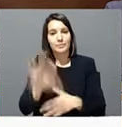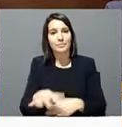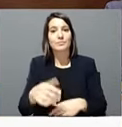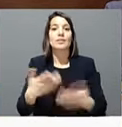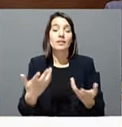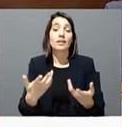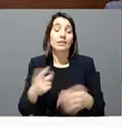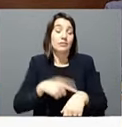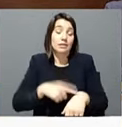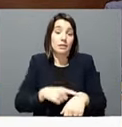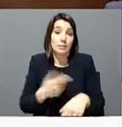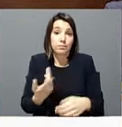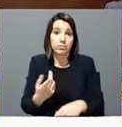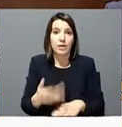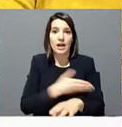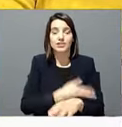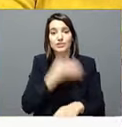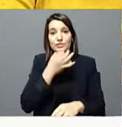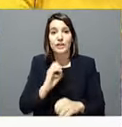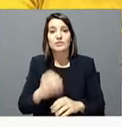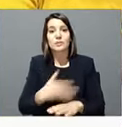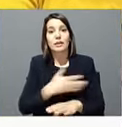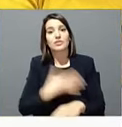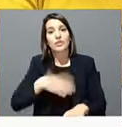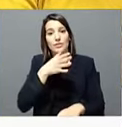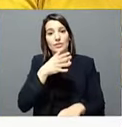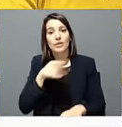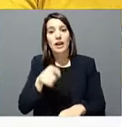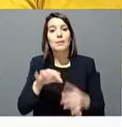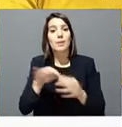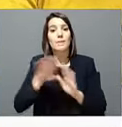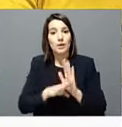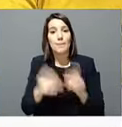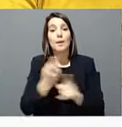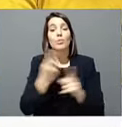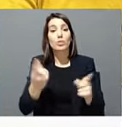tempo não falei antes, mas já queria há mais tempo falar deste programa,